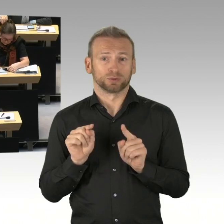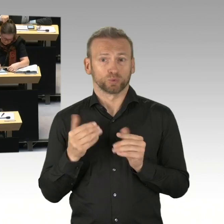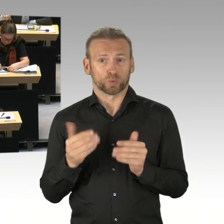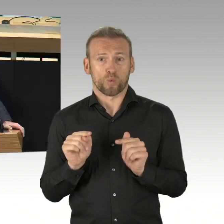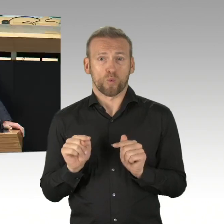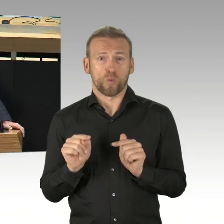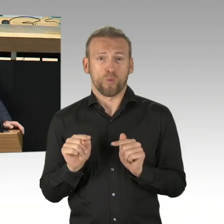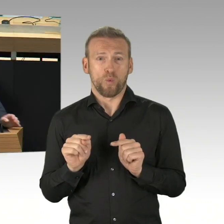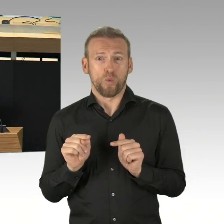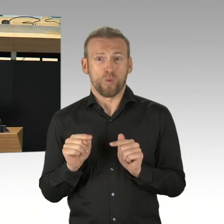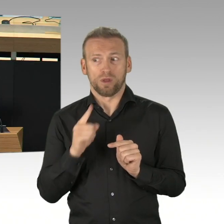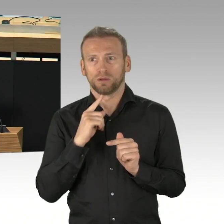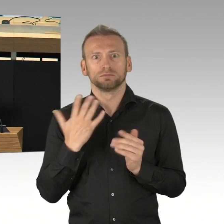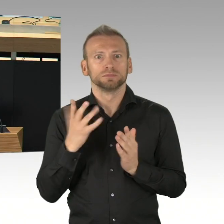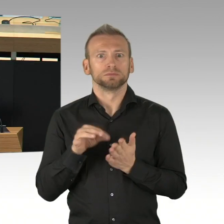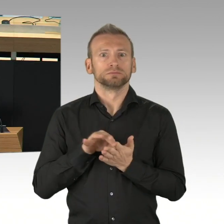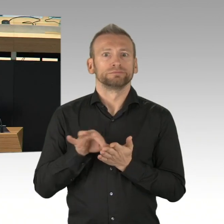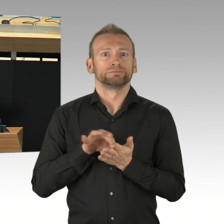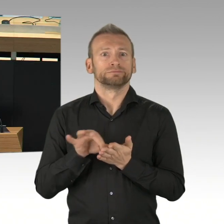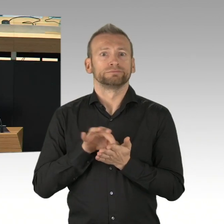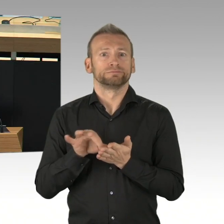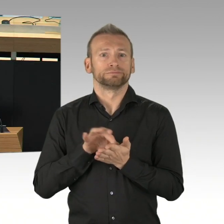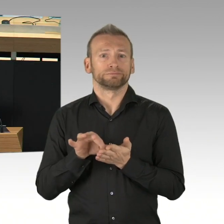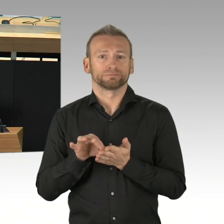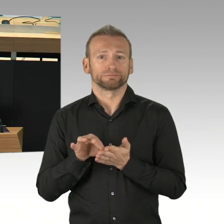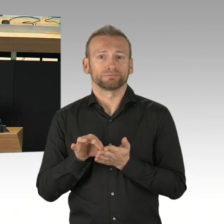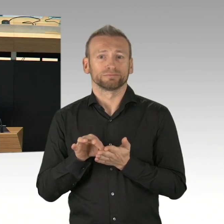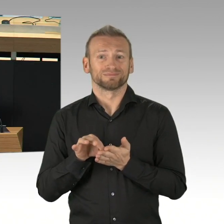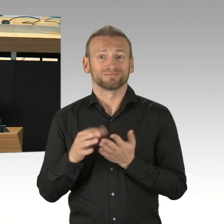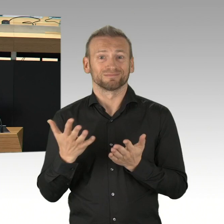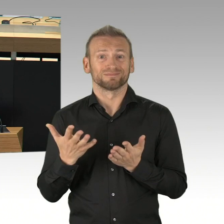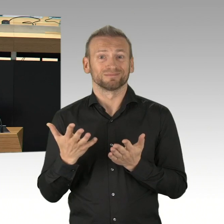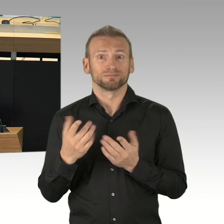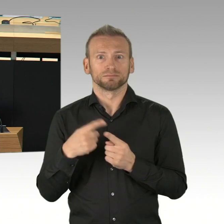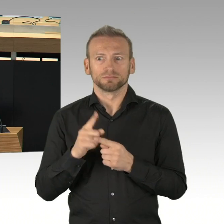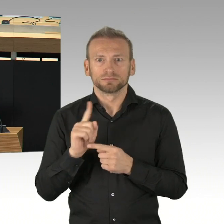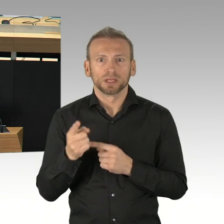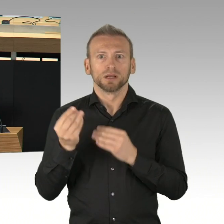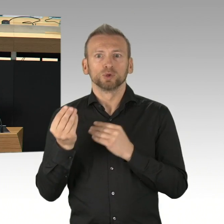Mit ihrem angeblichen Mietendeckel zerschlagen Sie das wirksamste Instrument des Mieterschutzes,